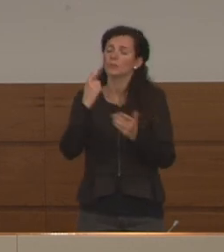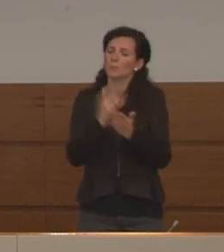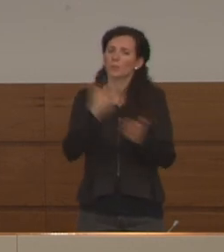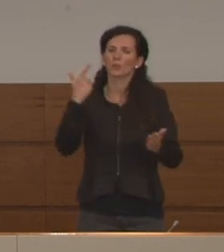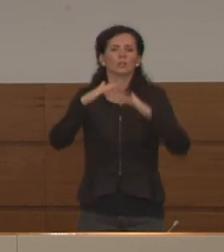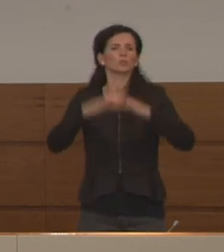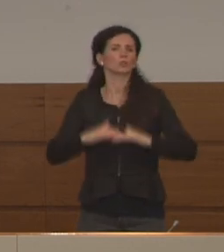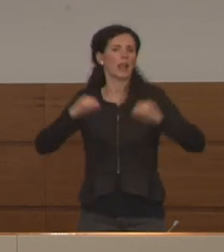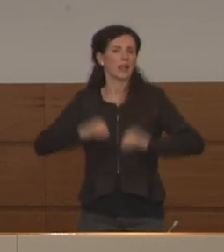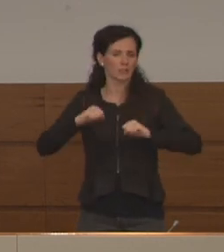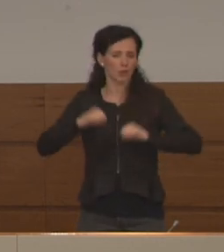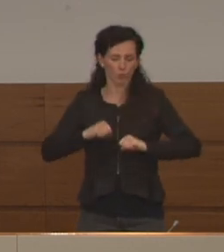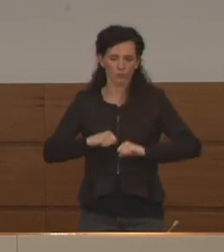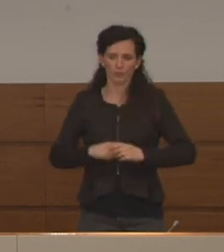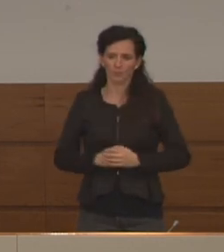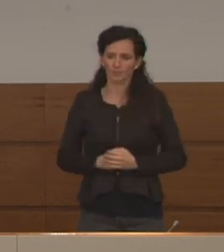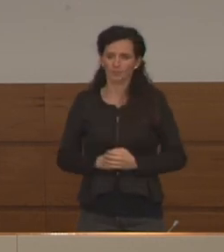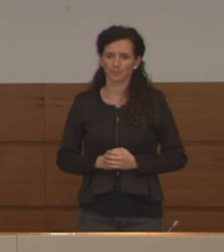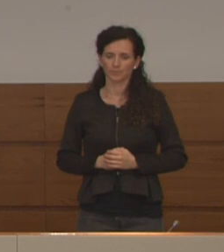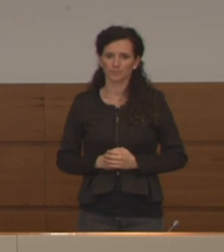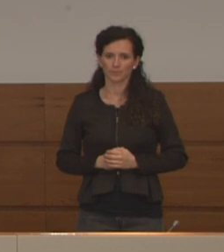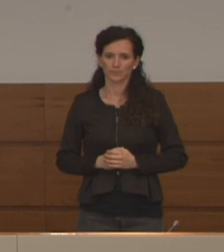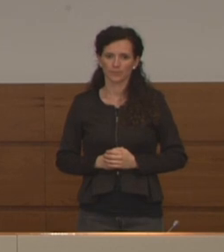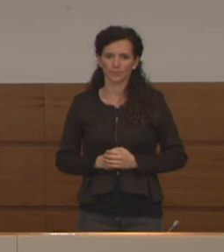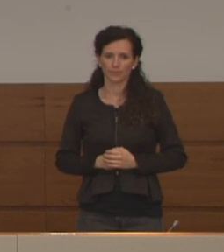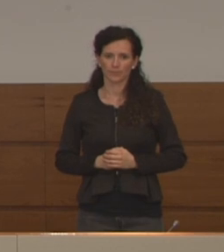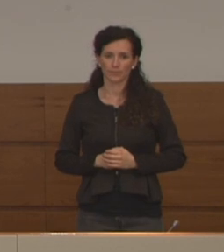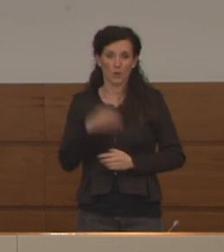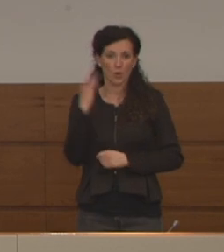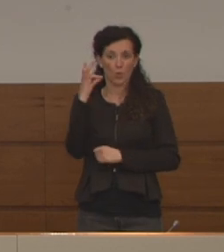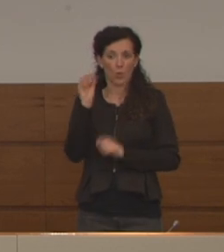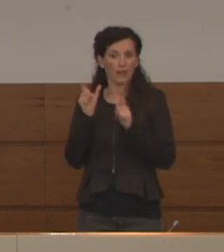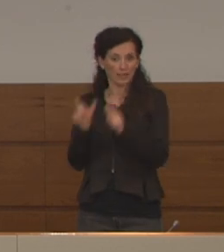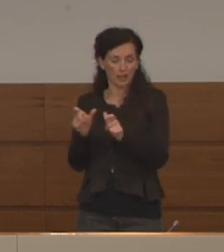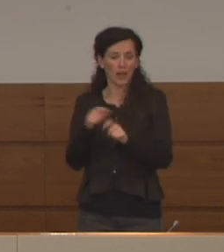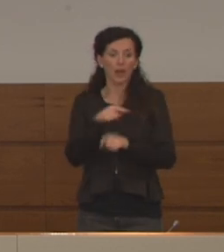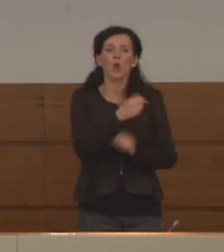La valutazione quantitativa è ovvio che dipende da che cosa si va